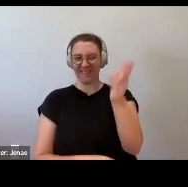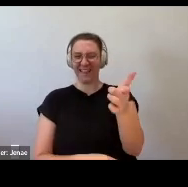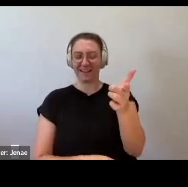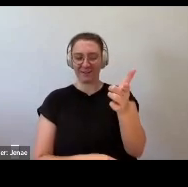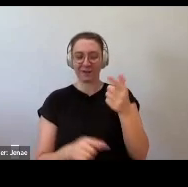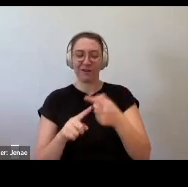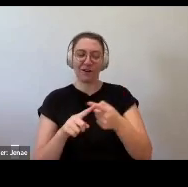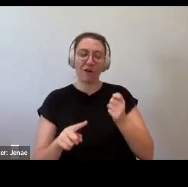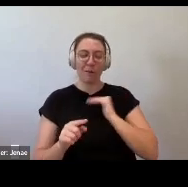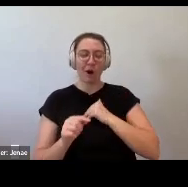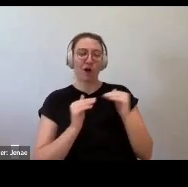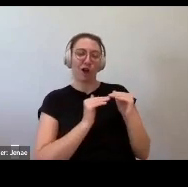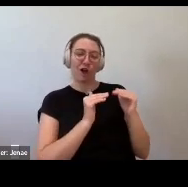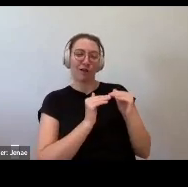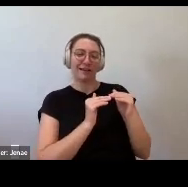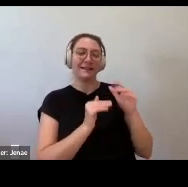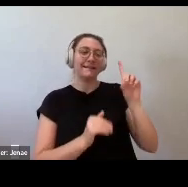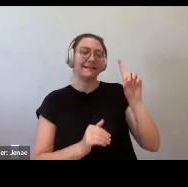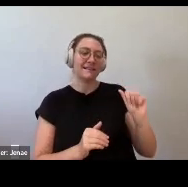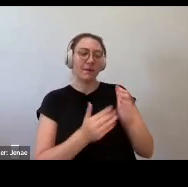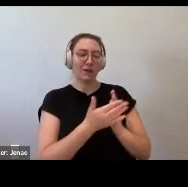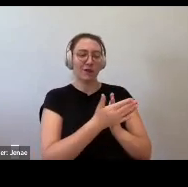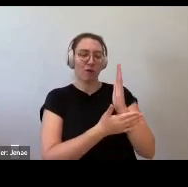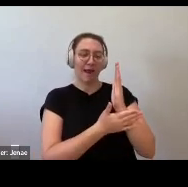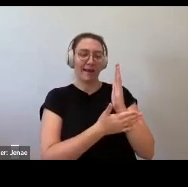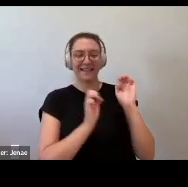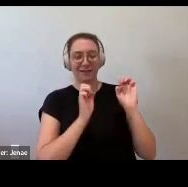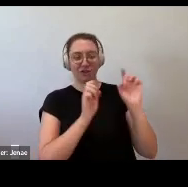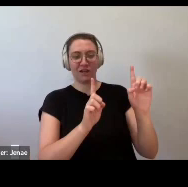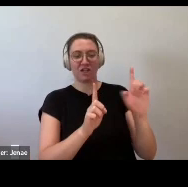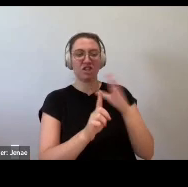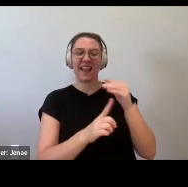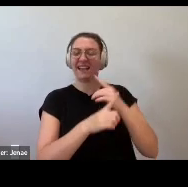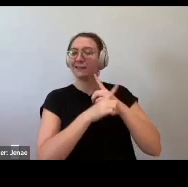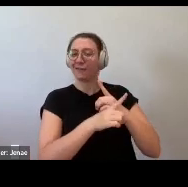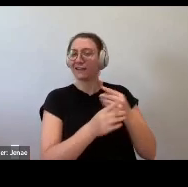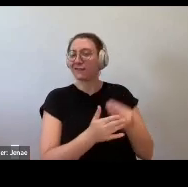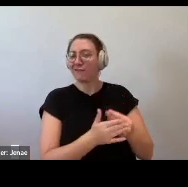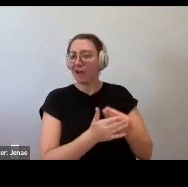de nuestros colegas del Fondo de Educación y Defensa de los Derechos de las Personas con Discapacidad (dredf).